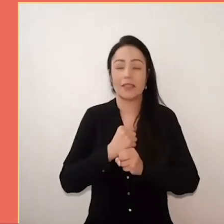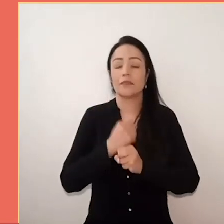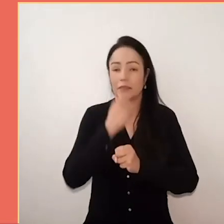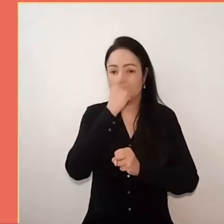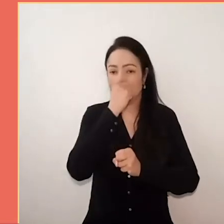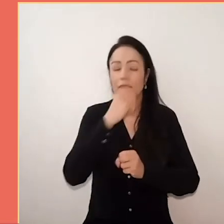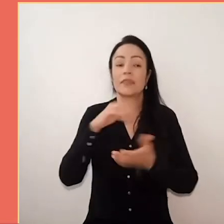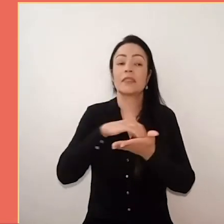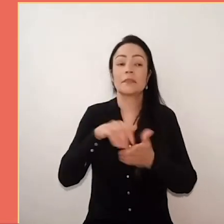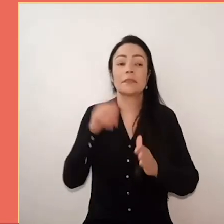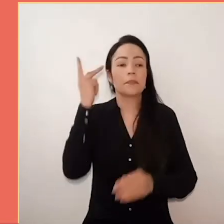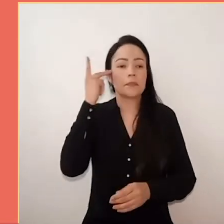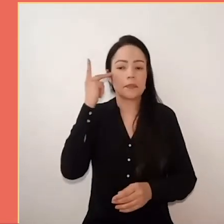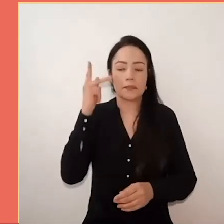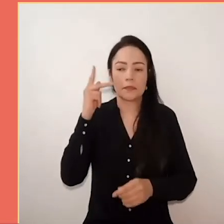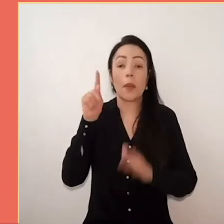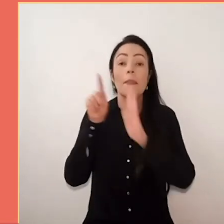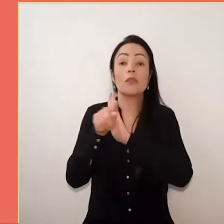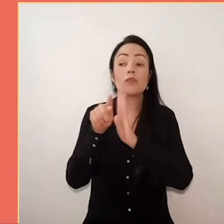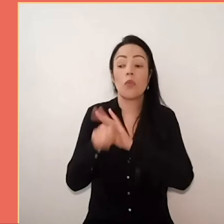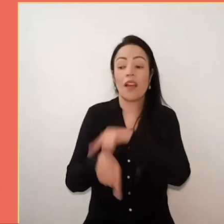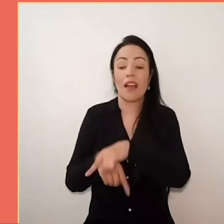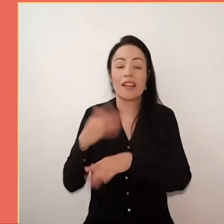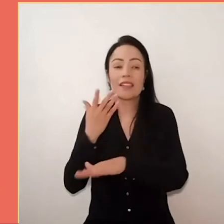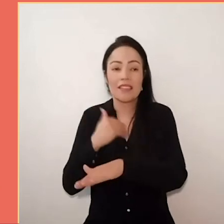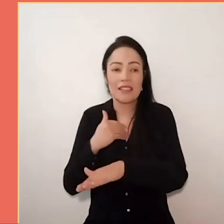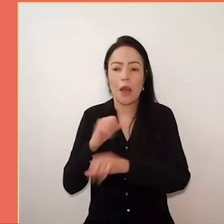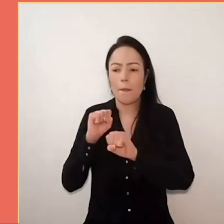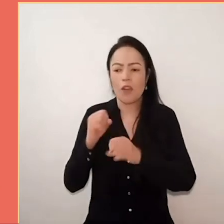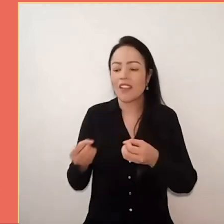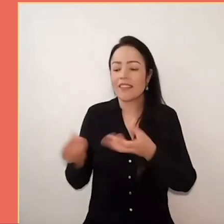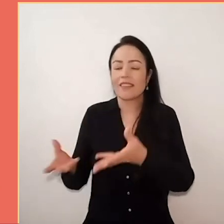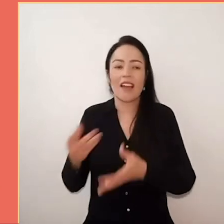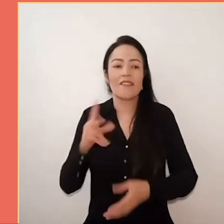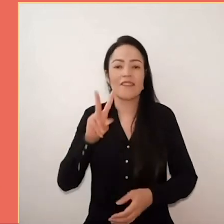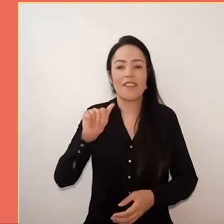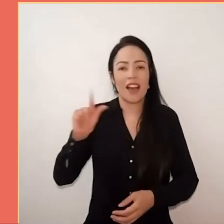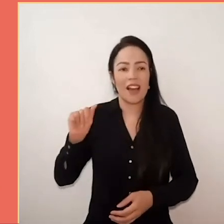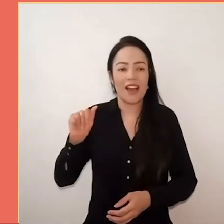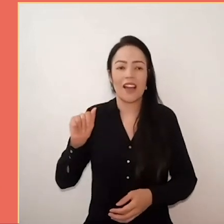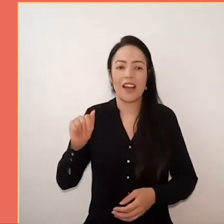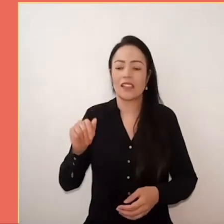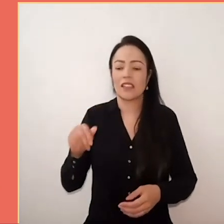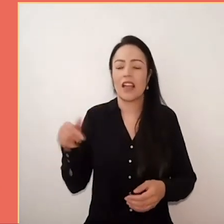perguntando se ela poderia não ofertar vaga para as crianças de 0 a 3, já que não era obrigatório.